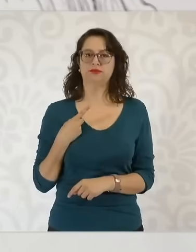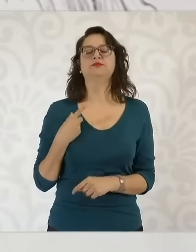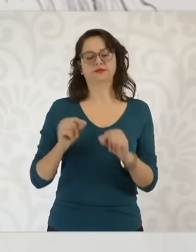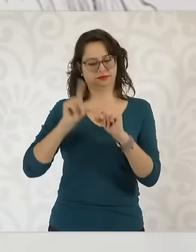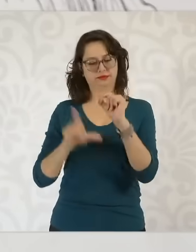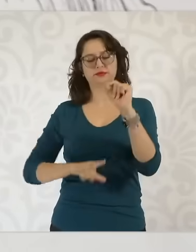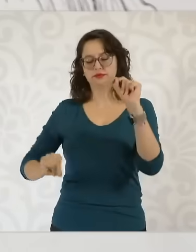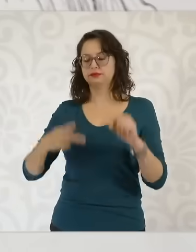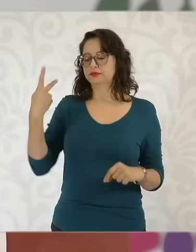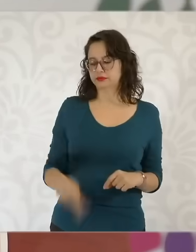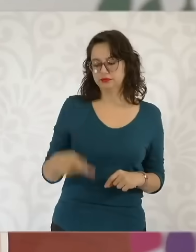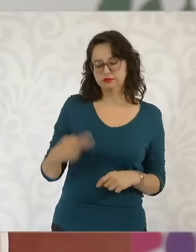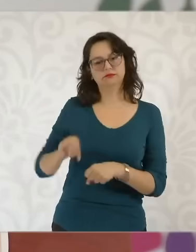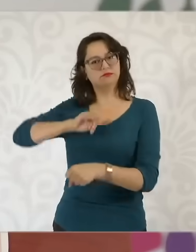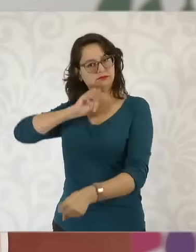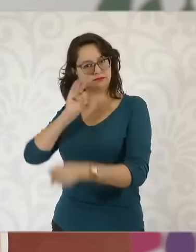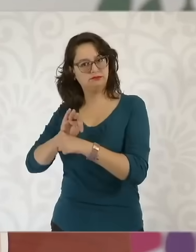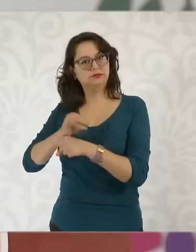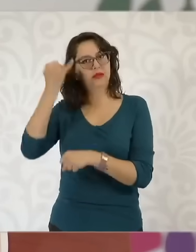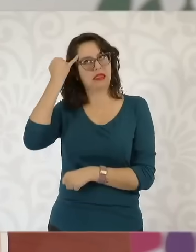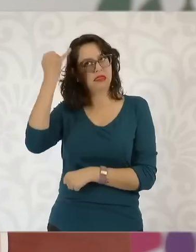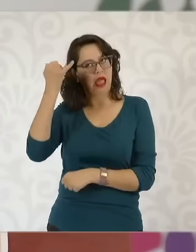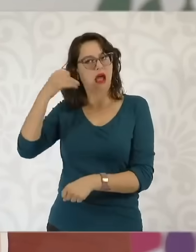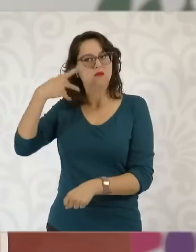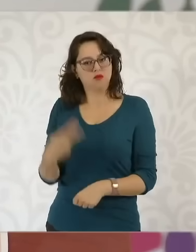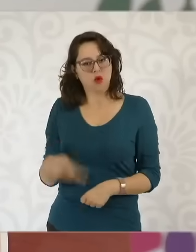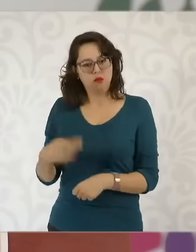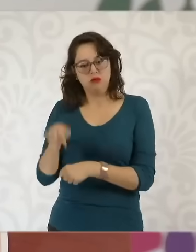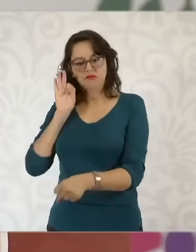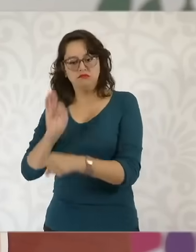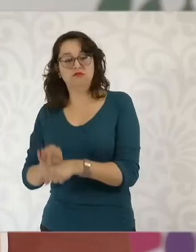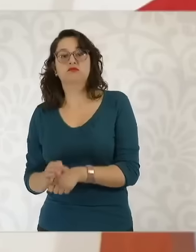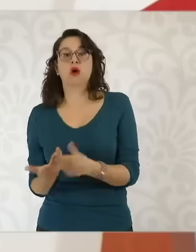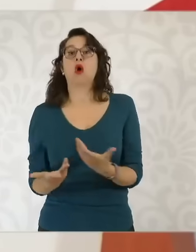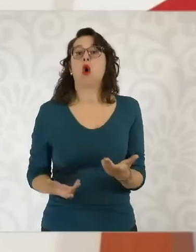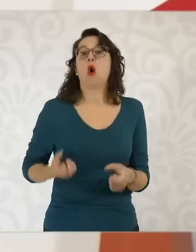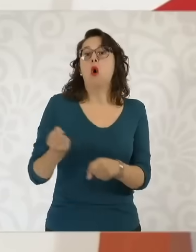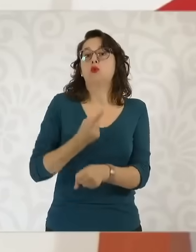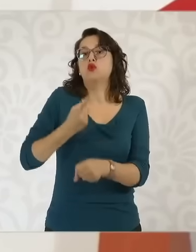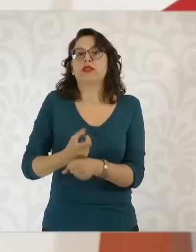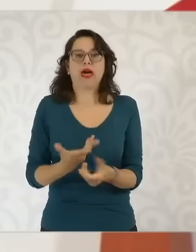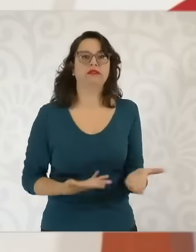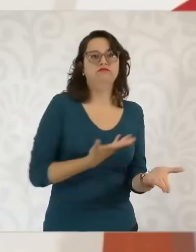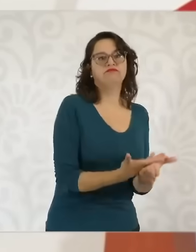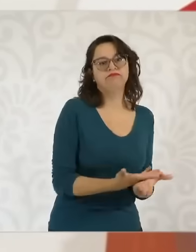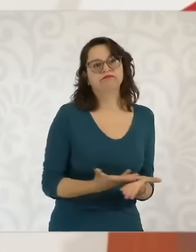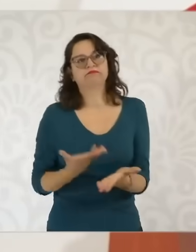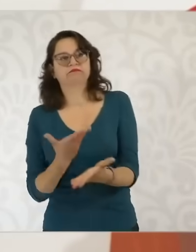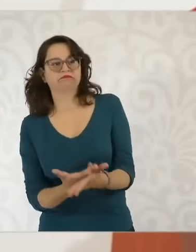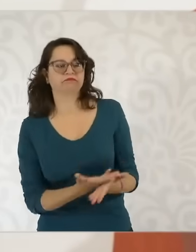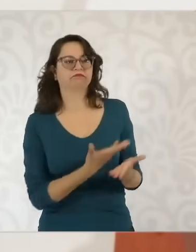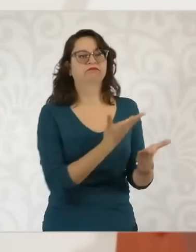lo que pensamos, buscar siempre distintas salidas al planteamiento que hace el presidente Trump y